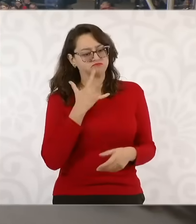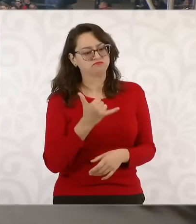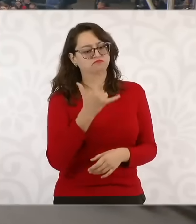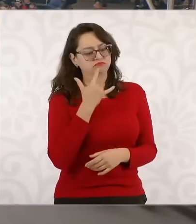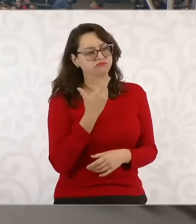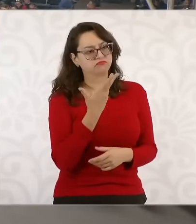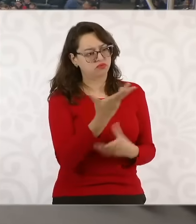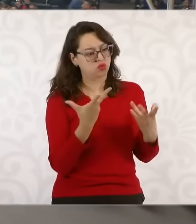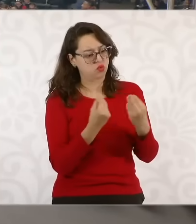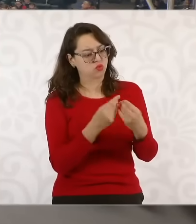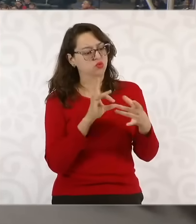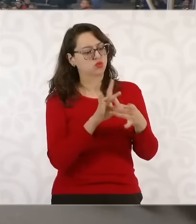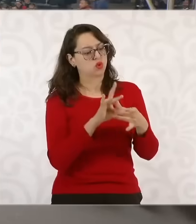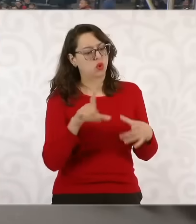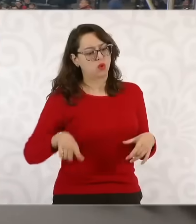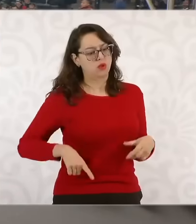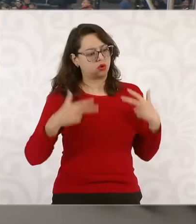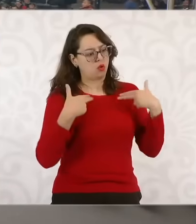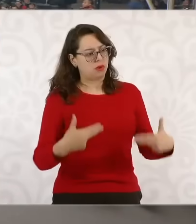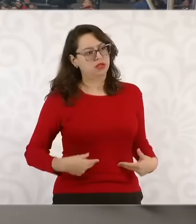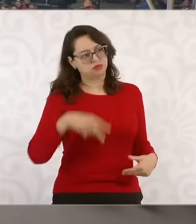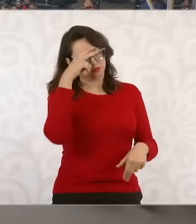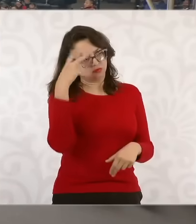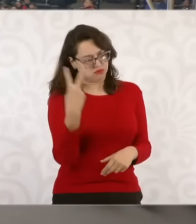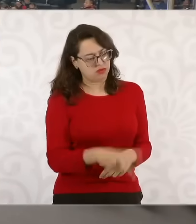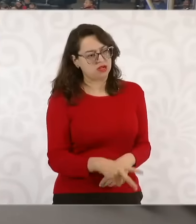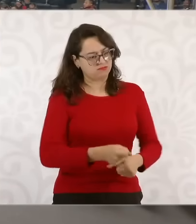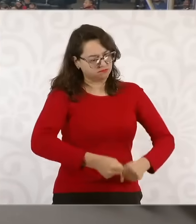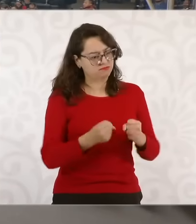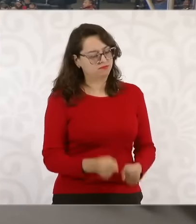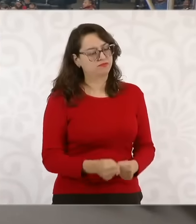gobierno para consolidar el humanismo mexicano. Con mis saludos y respetos, Patricia Bárba.